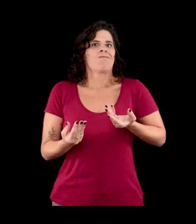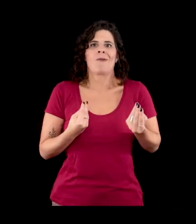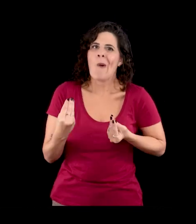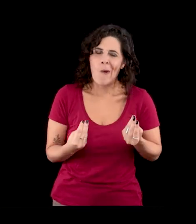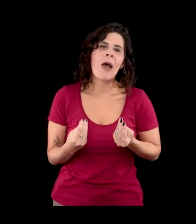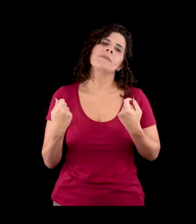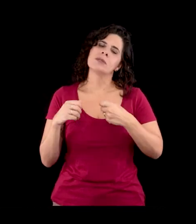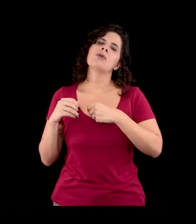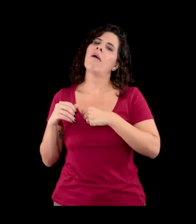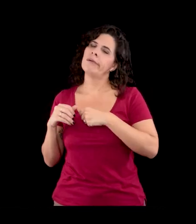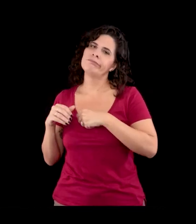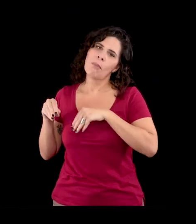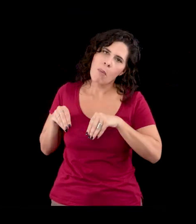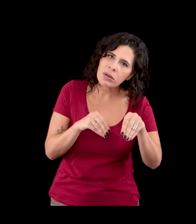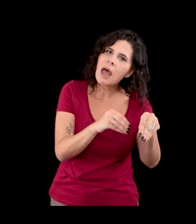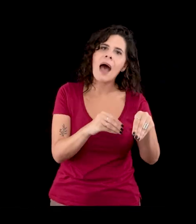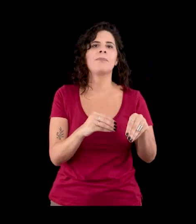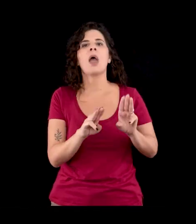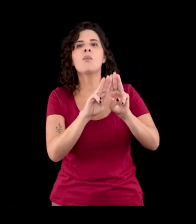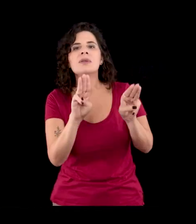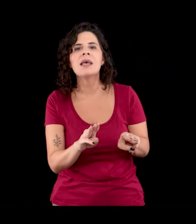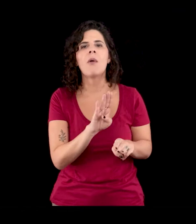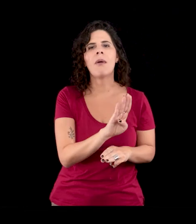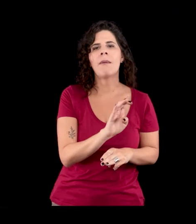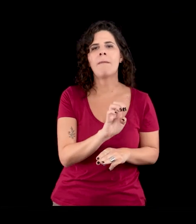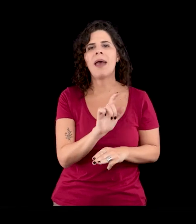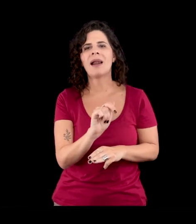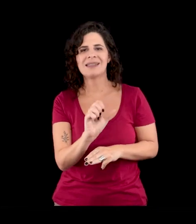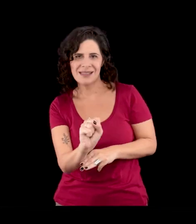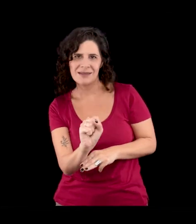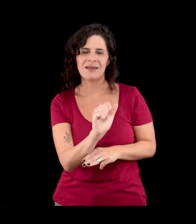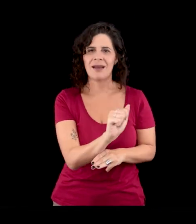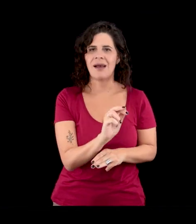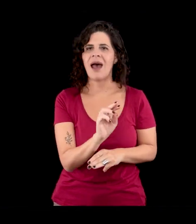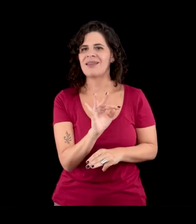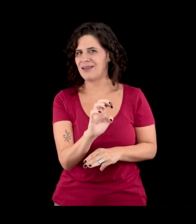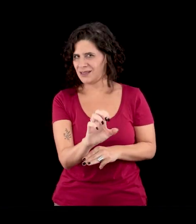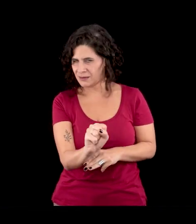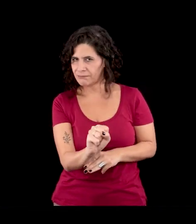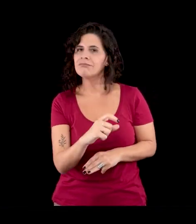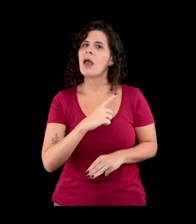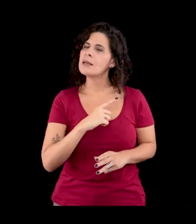Fomos então para o Museu de Belas Artes que nos acolheu muito gentilmente,